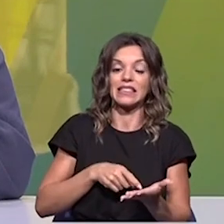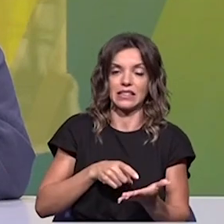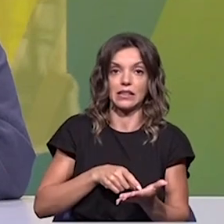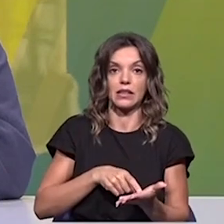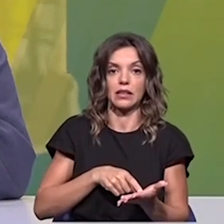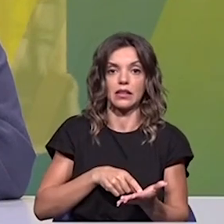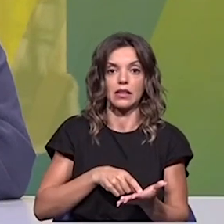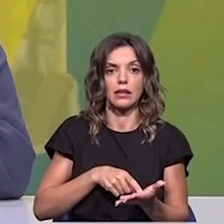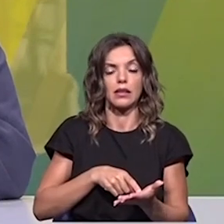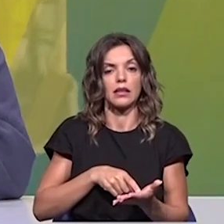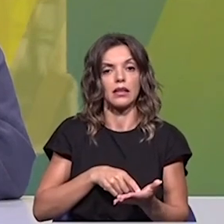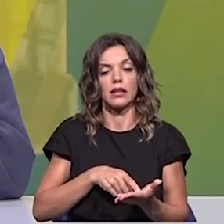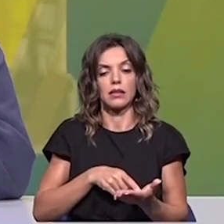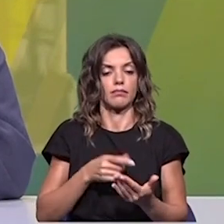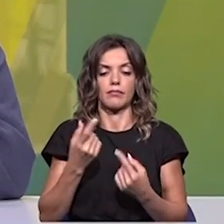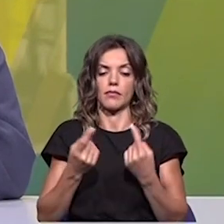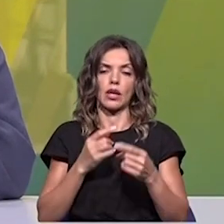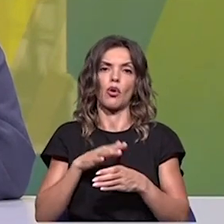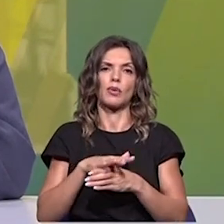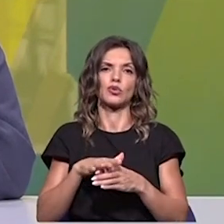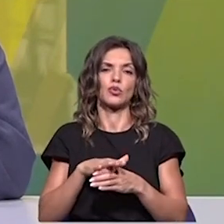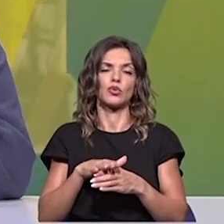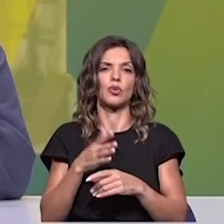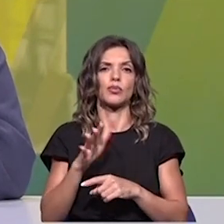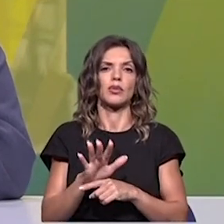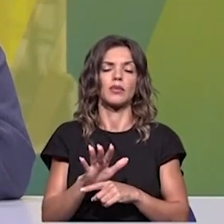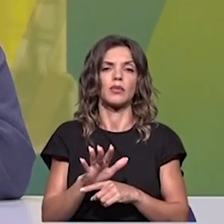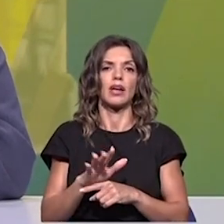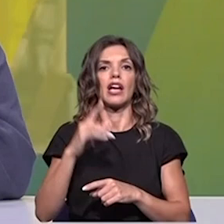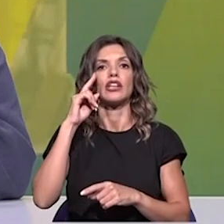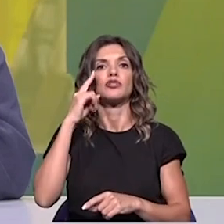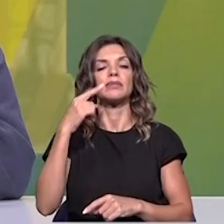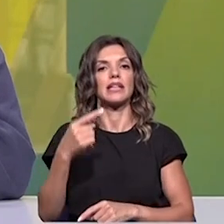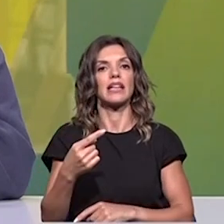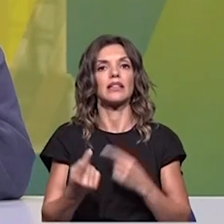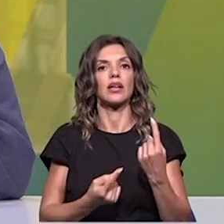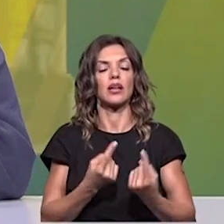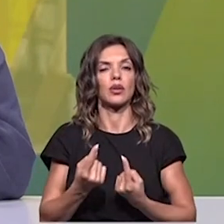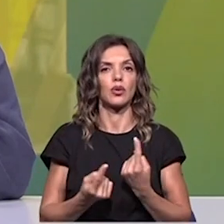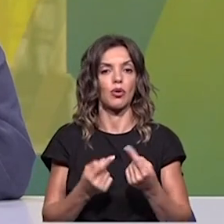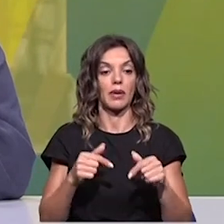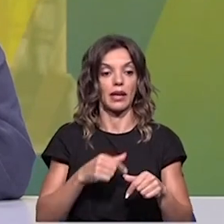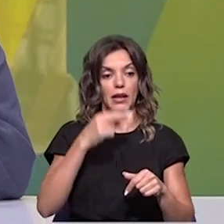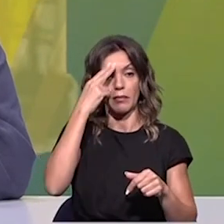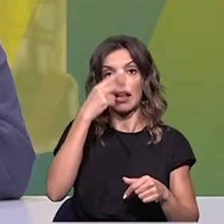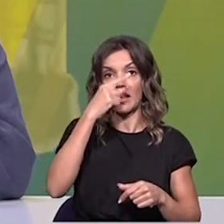por exemplo, há certas situações, em que nós… existem certas especialidades que, cá na região, é muito difícil manter